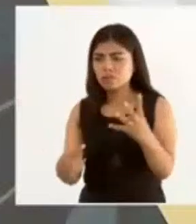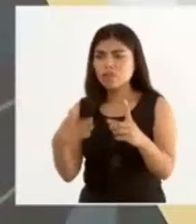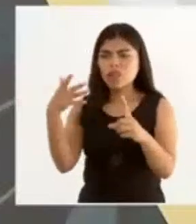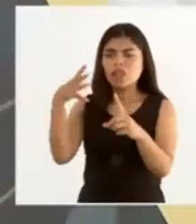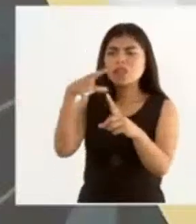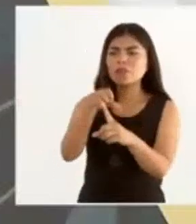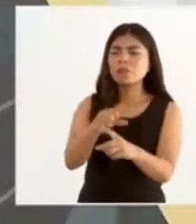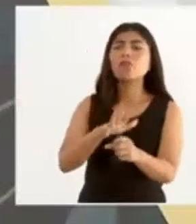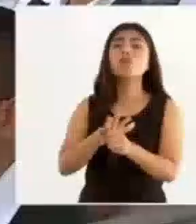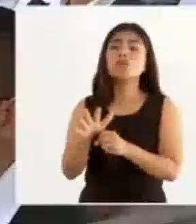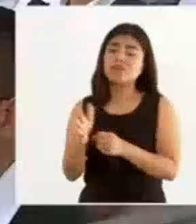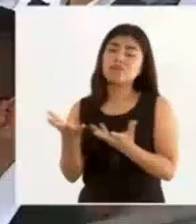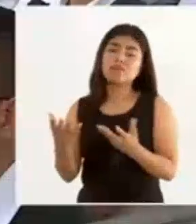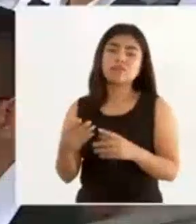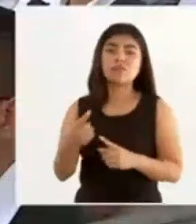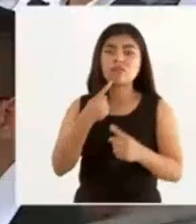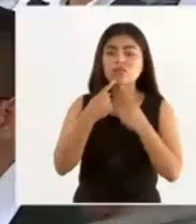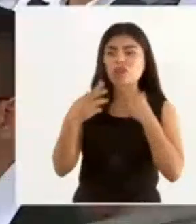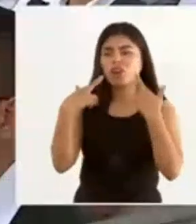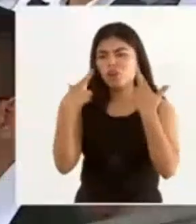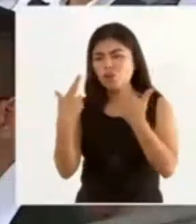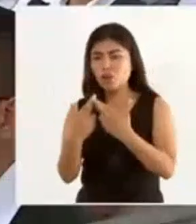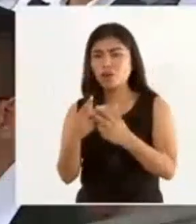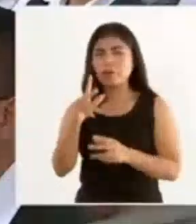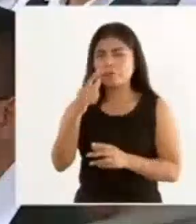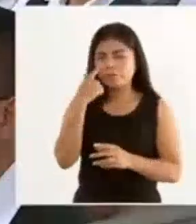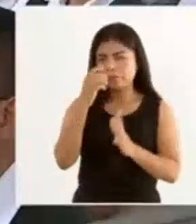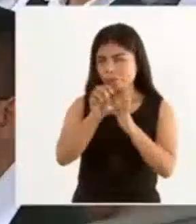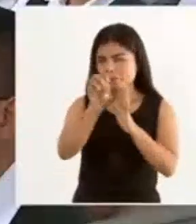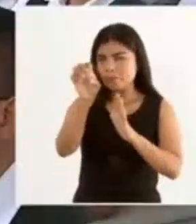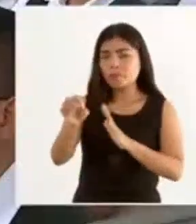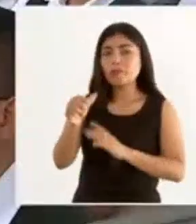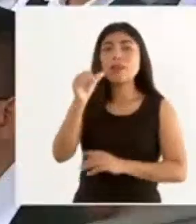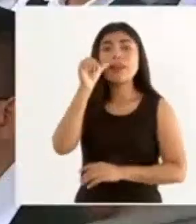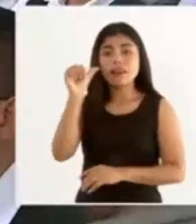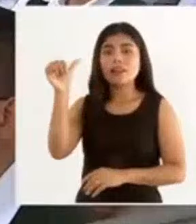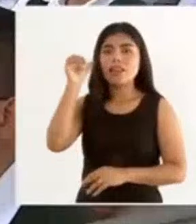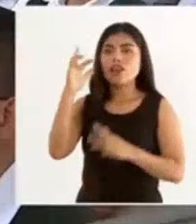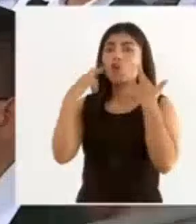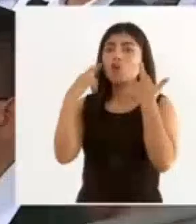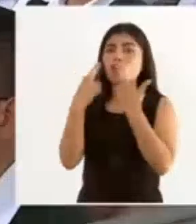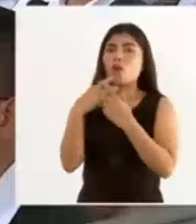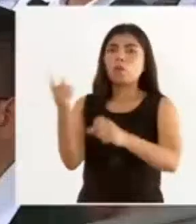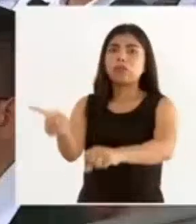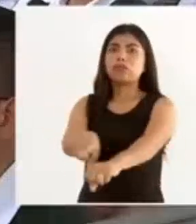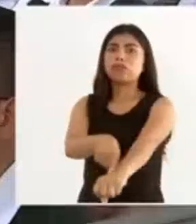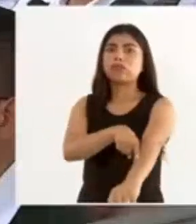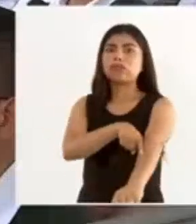Aquí, por ejemplo, el día de ayer tuvimos una reunión larga, ahí revisamos centro de salud